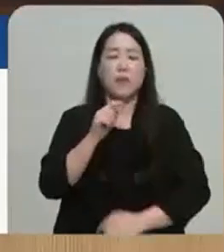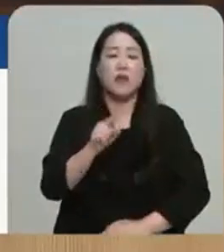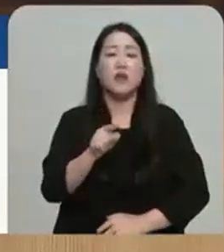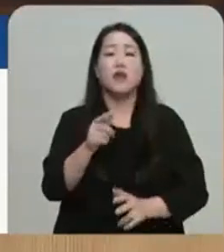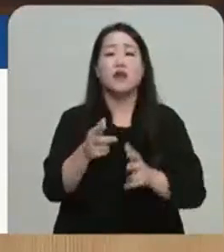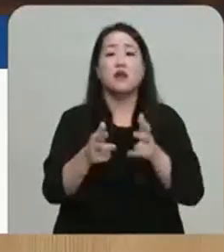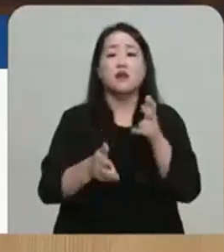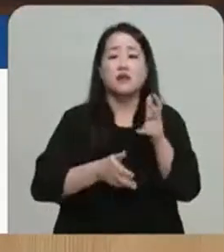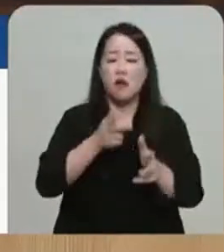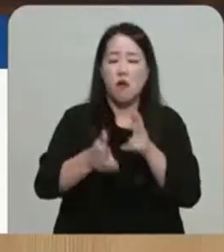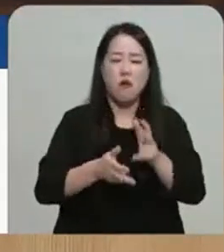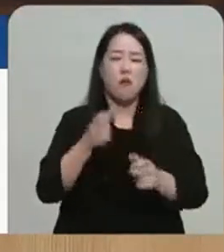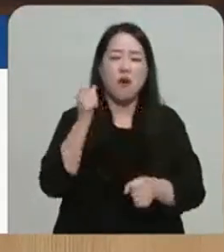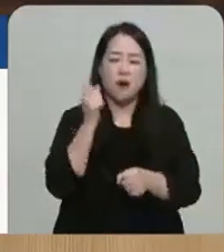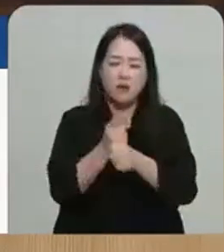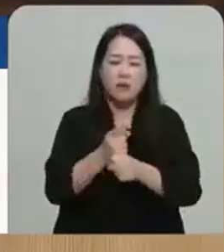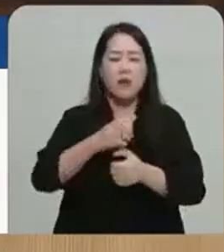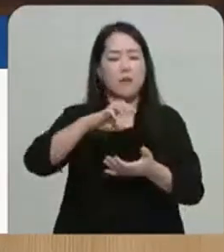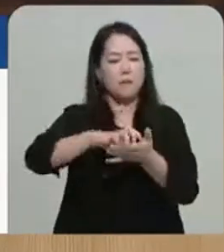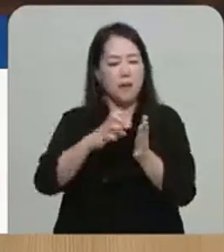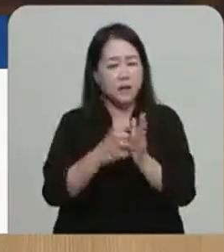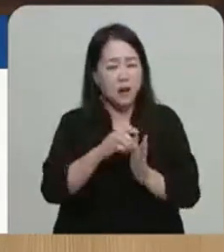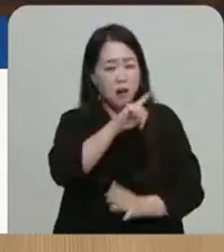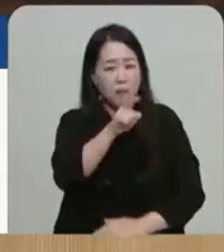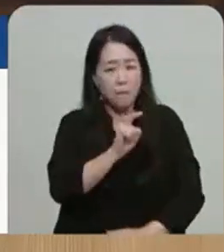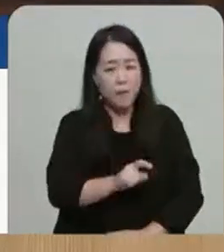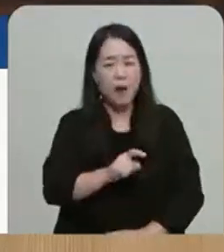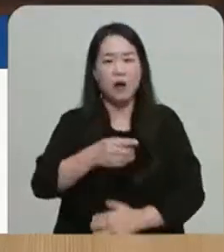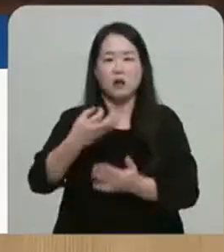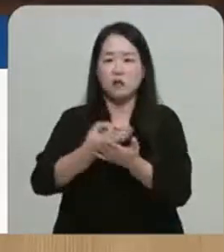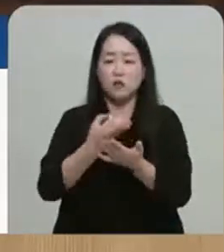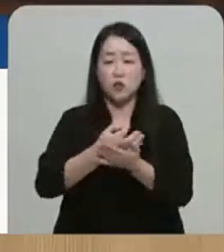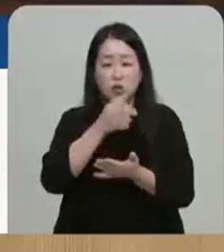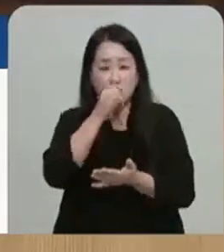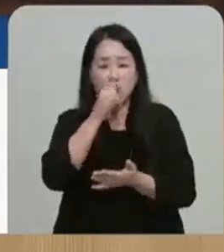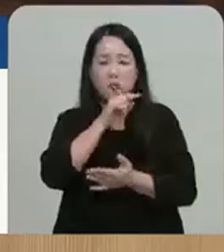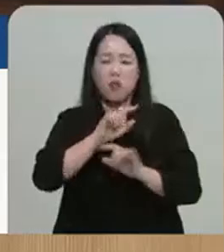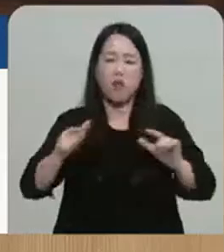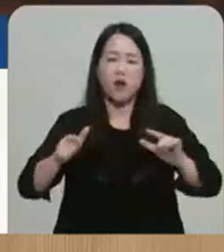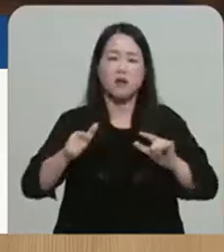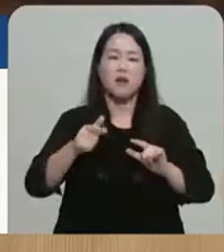검증된 사업들이다. 그러니까 긍정적으로 해 달라. 그리고 최대한 빨리해